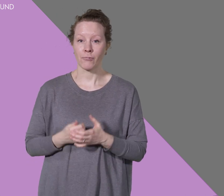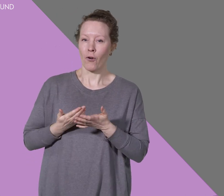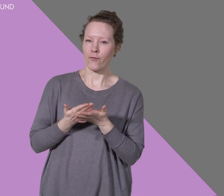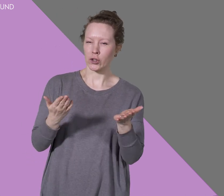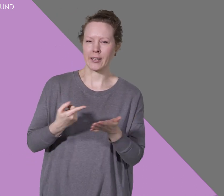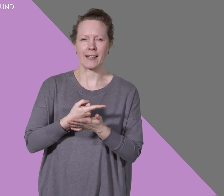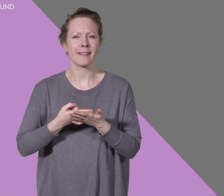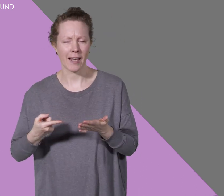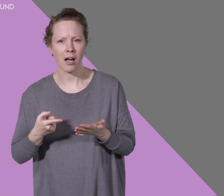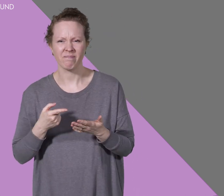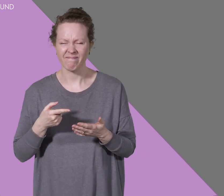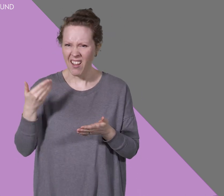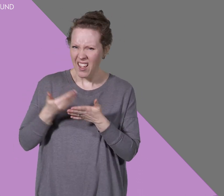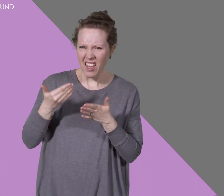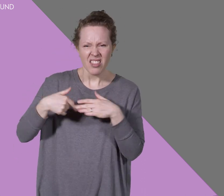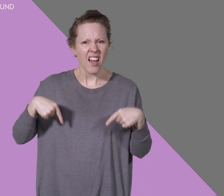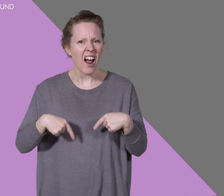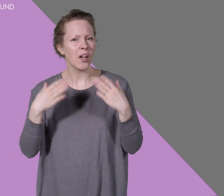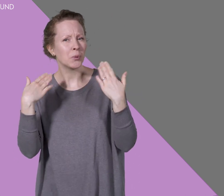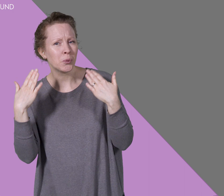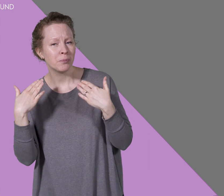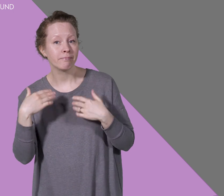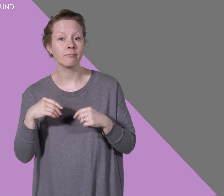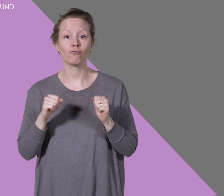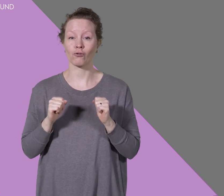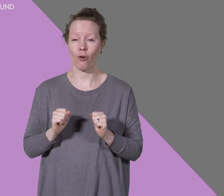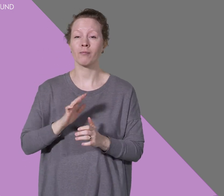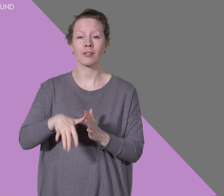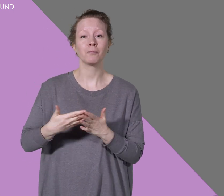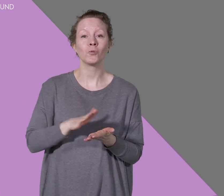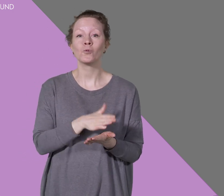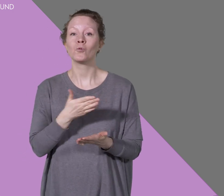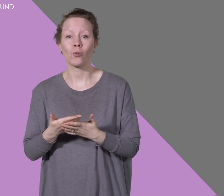Föreställningen Är det hett här? teckenspråkstolkas -